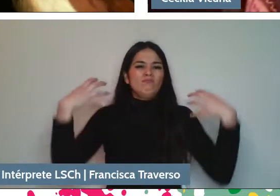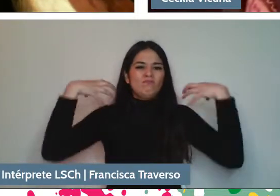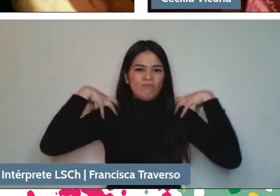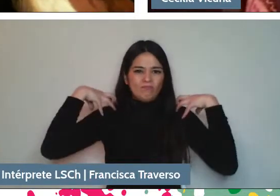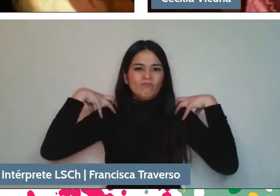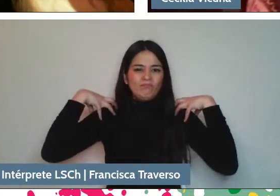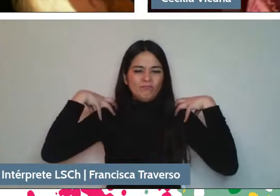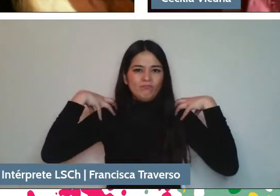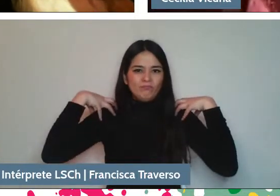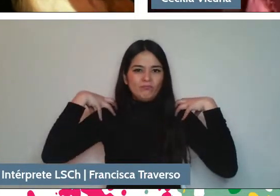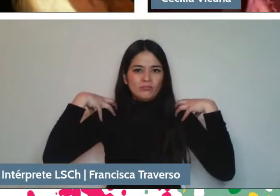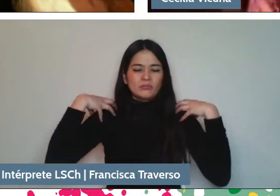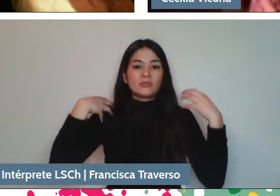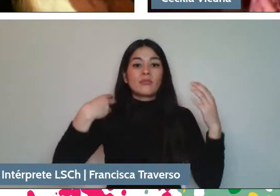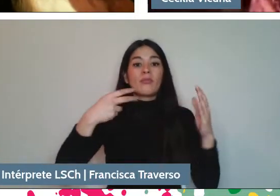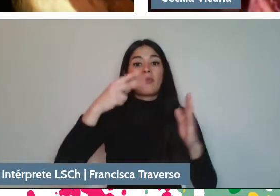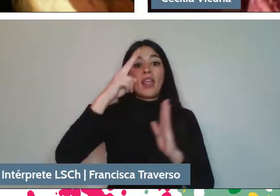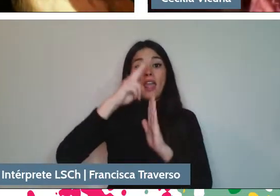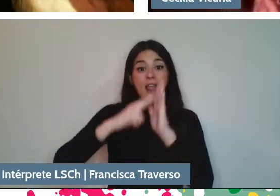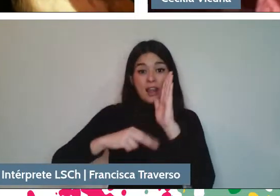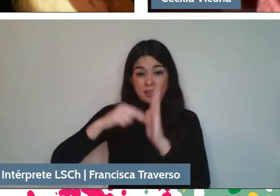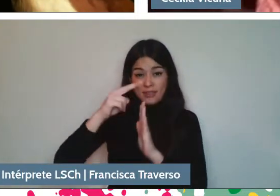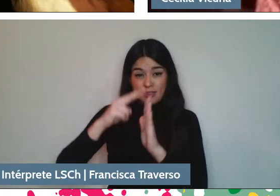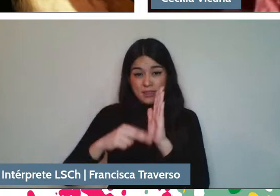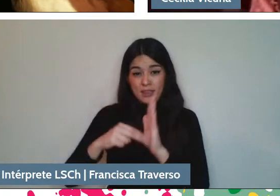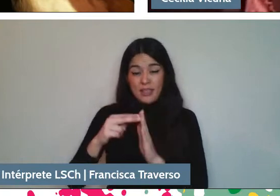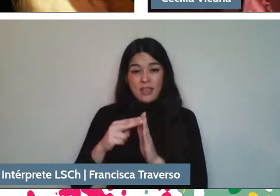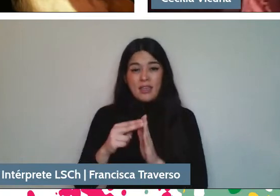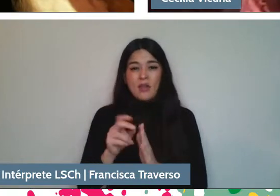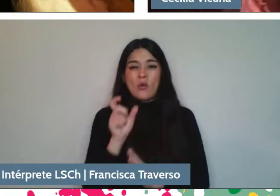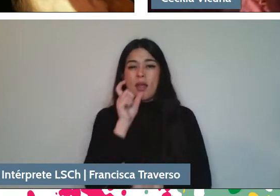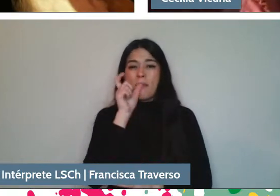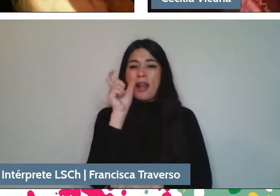Porque el arte, esto es una palabra que nadie usa en la actualidad: